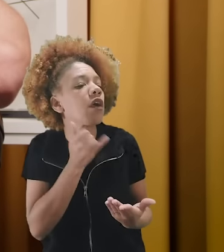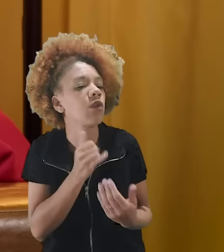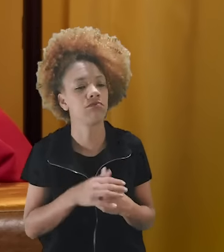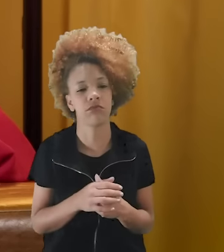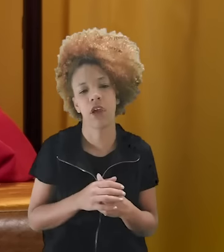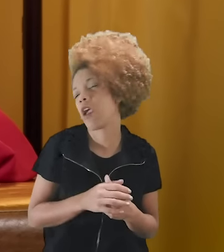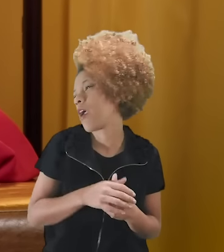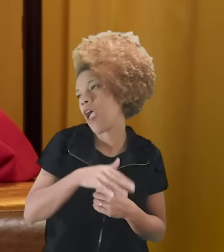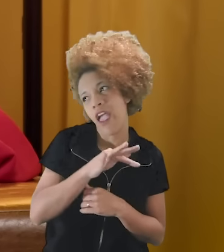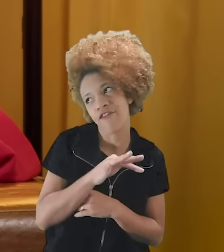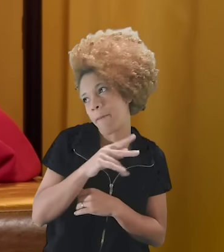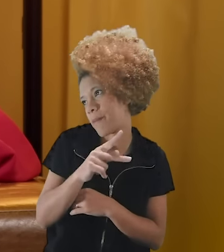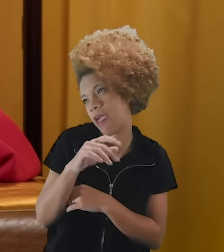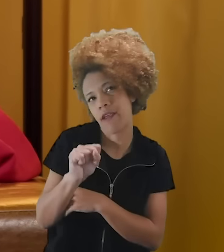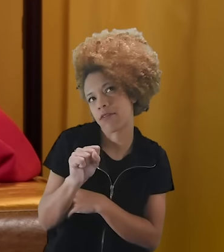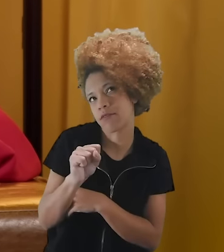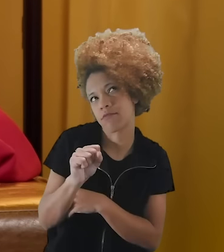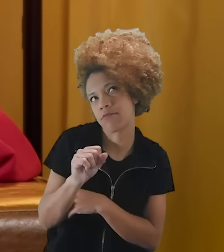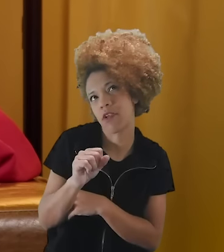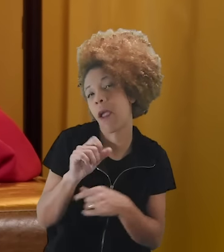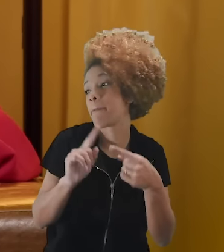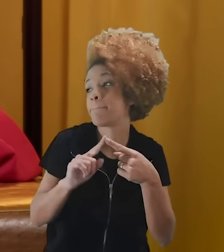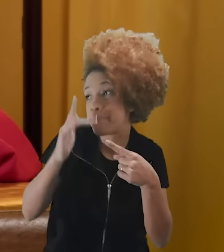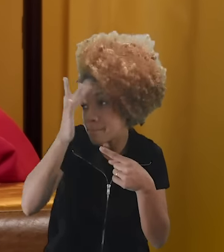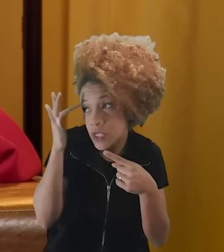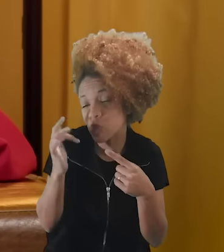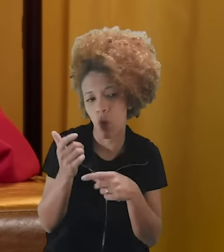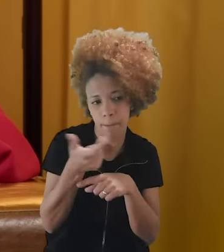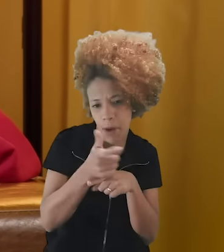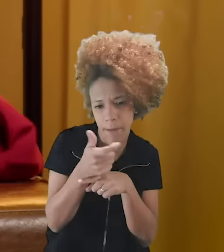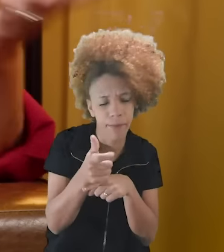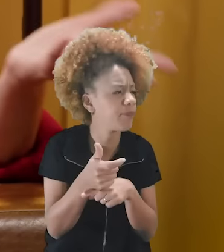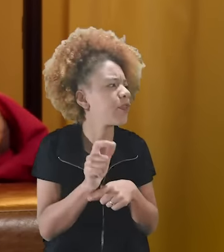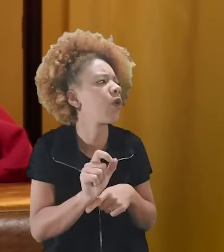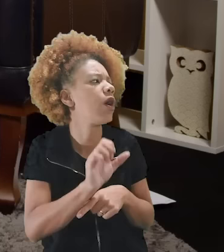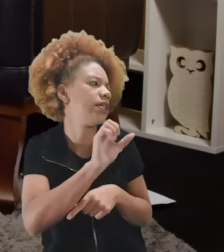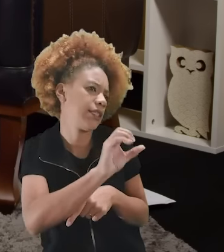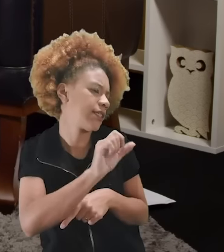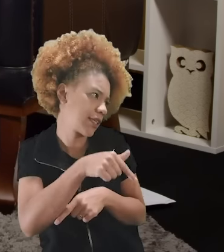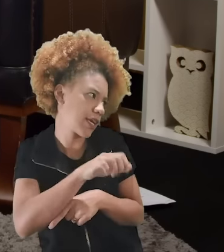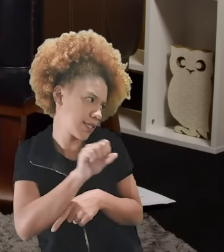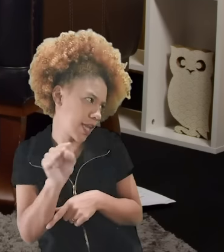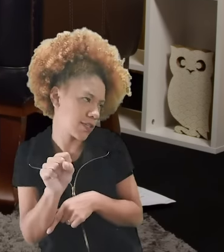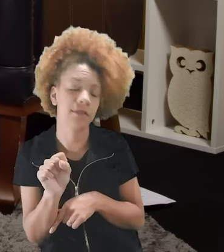FPS no geral que que é FPS FPS é primeira pessoa né Time Primeira pessoa Cont Strike valorant exato